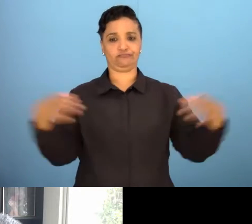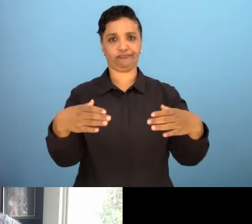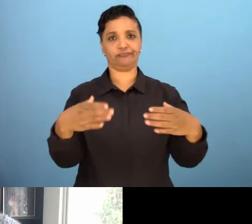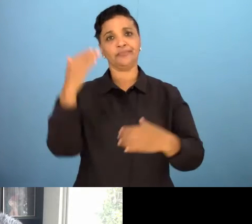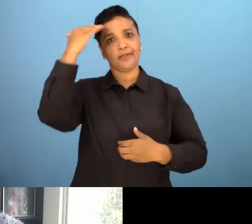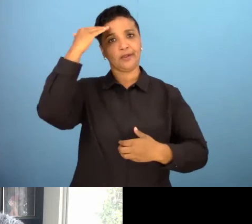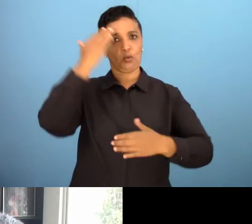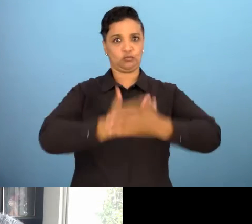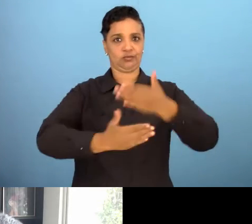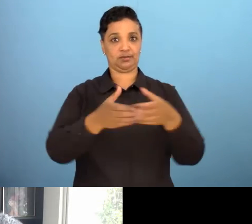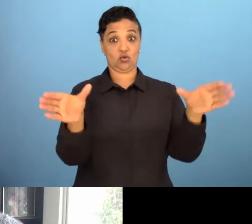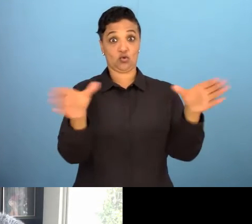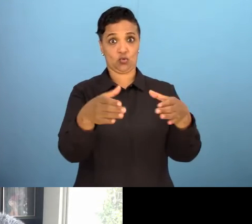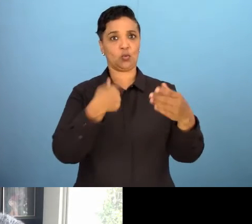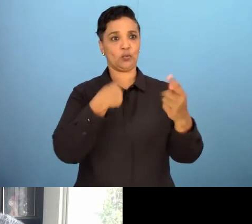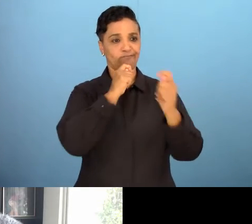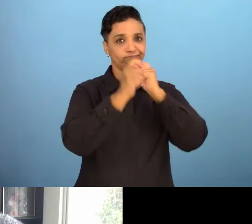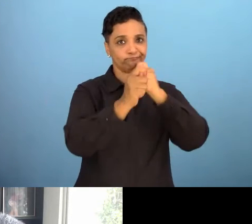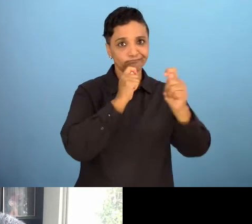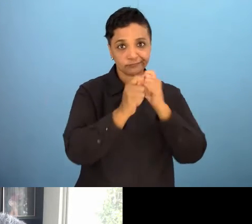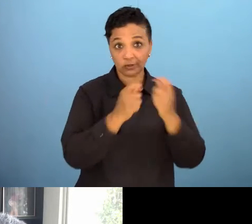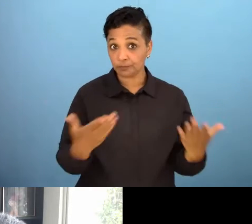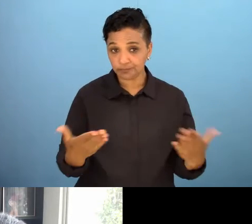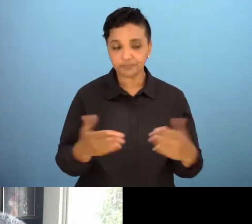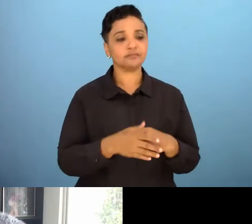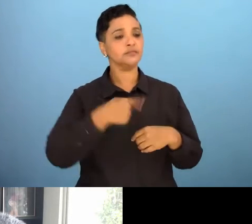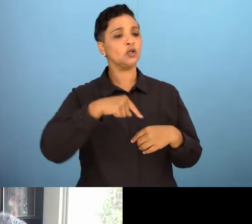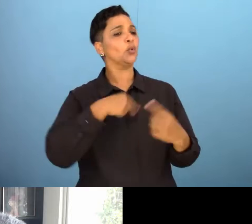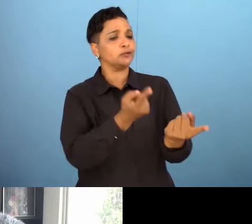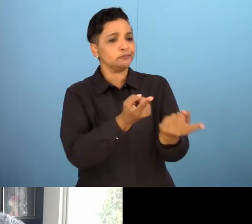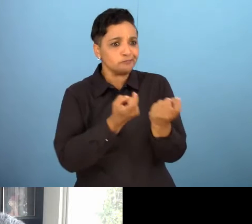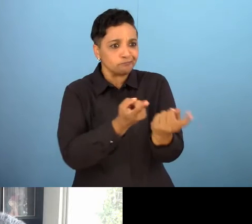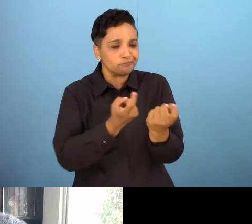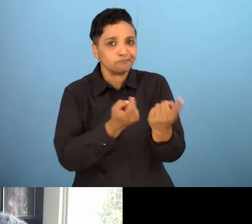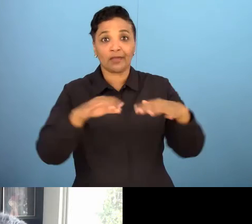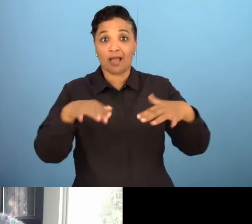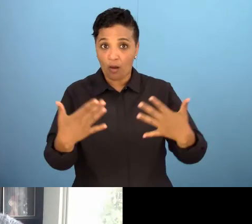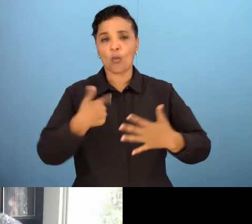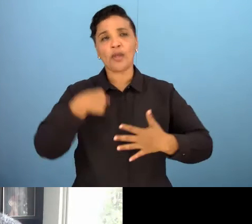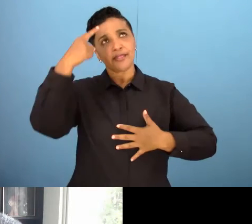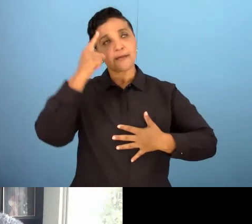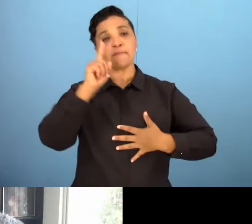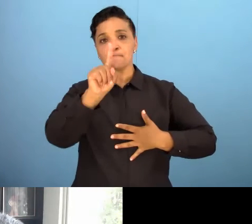entrevistas con personas con discapacidad intelectual.